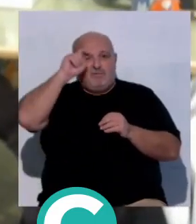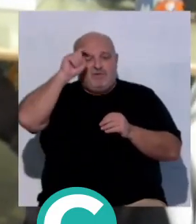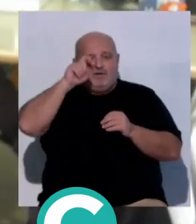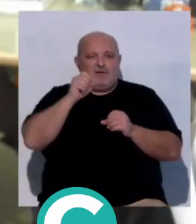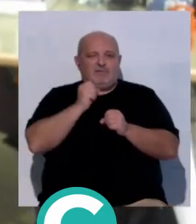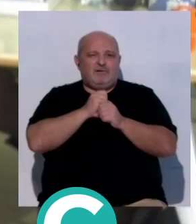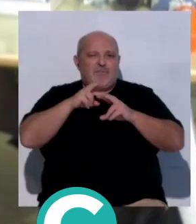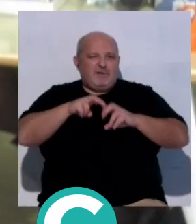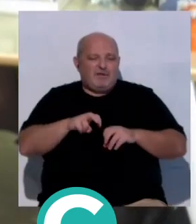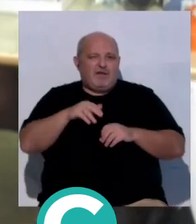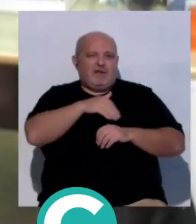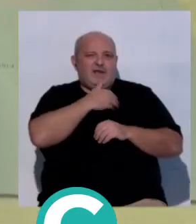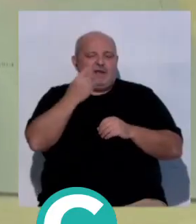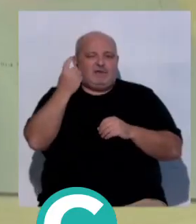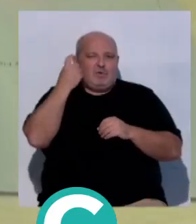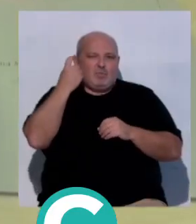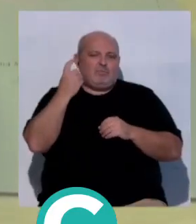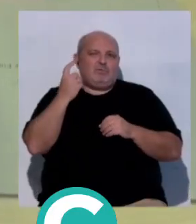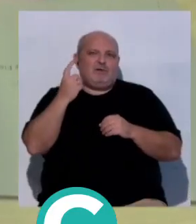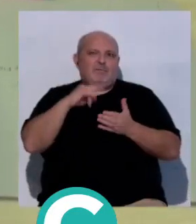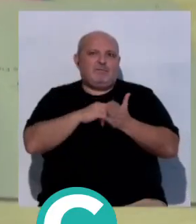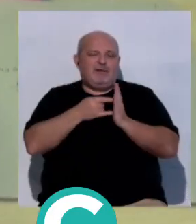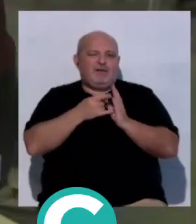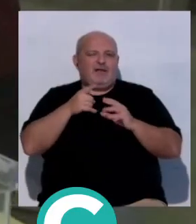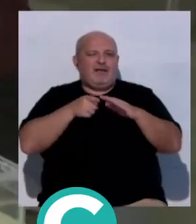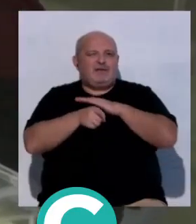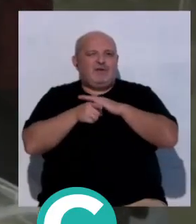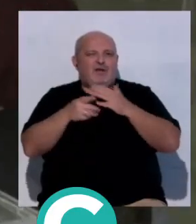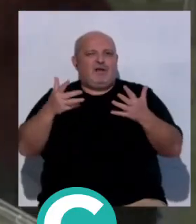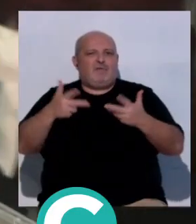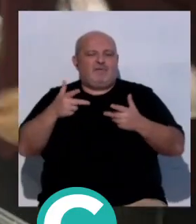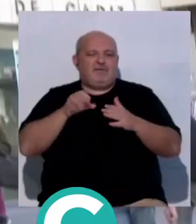investigador estudiantes y personal técnico de gestión y de administración y servicios